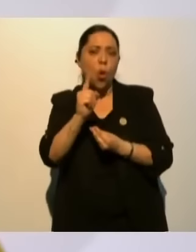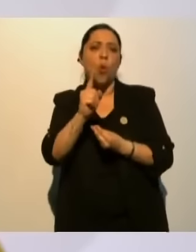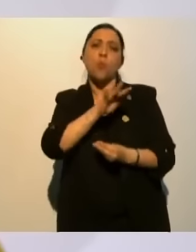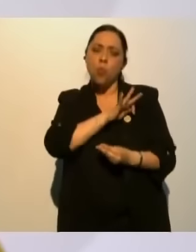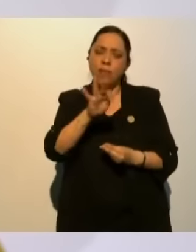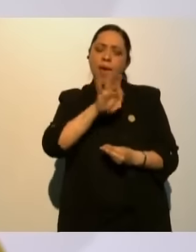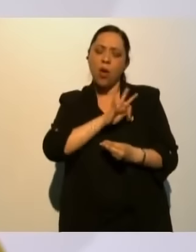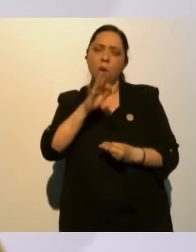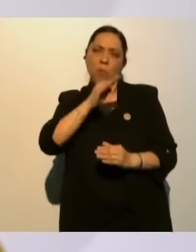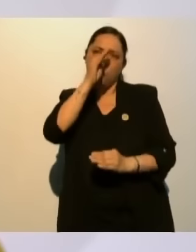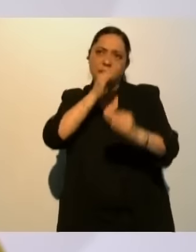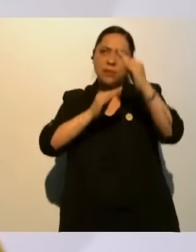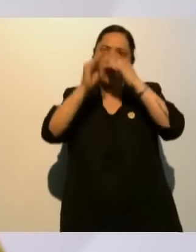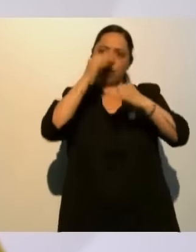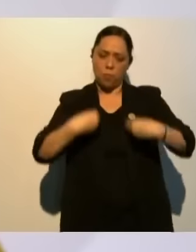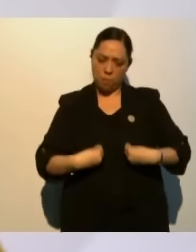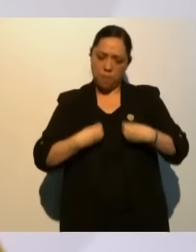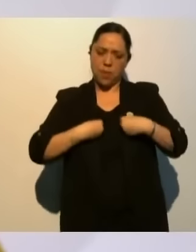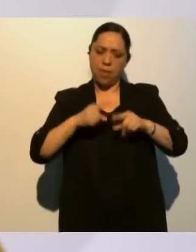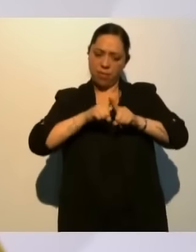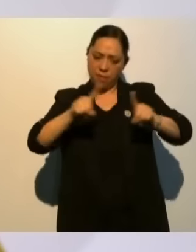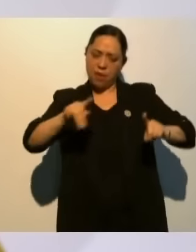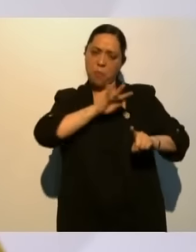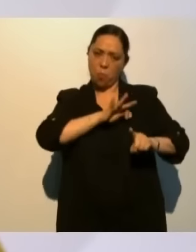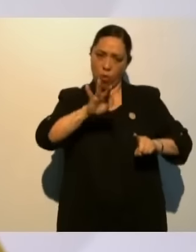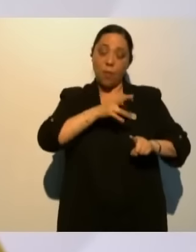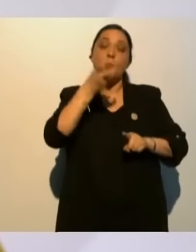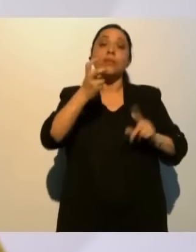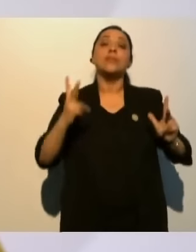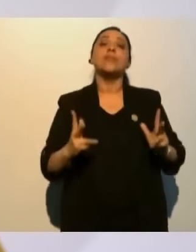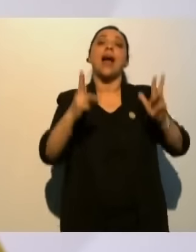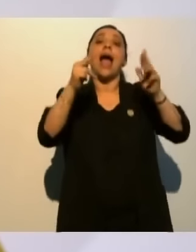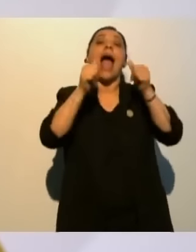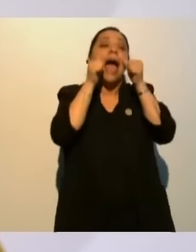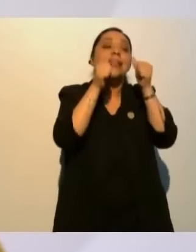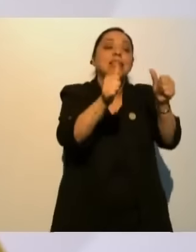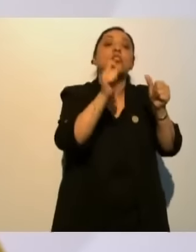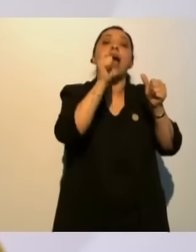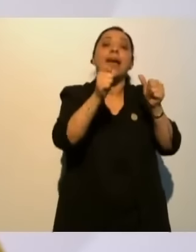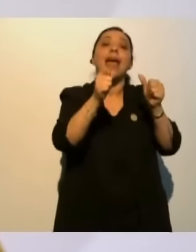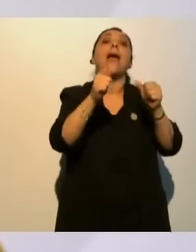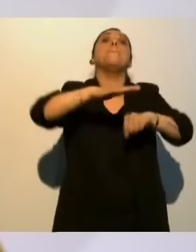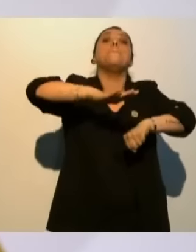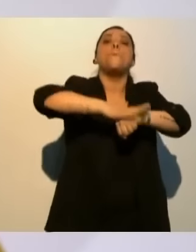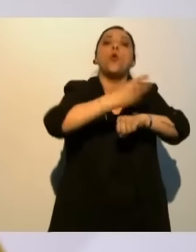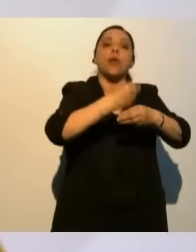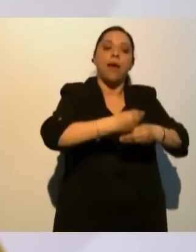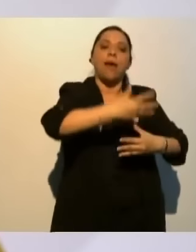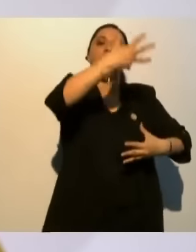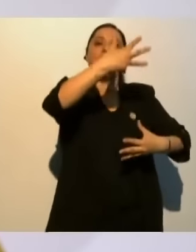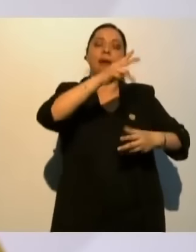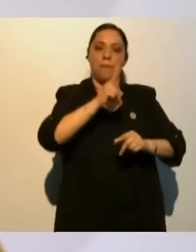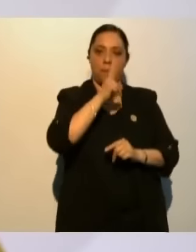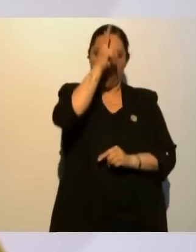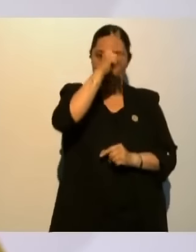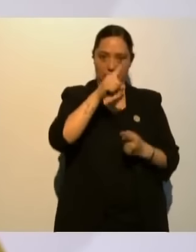atención a las causas que provocan la violencia el segundo es más y mejor Guardia nacional en el caso